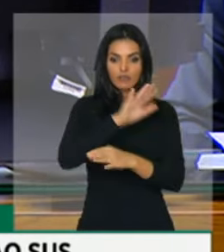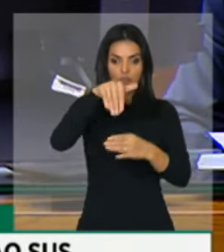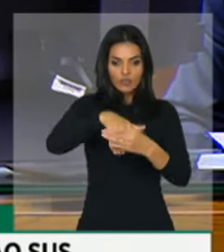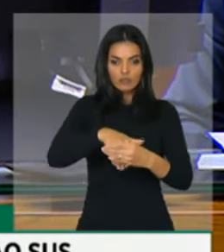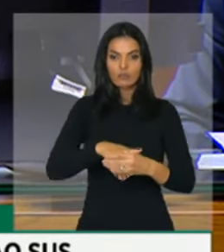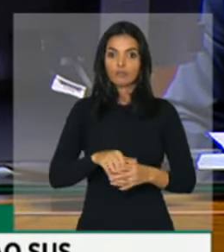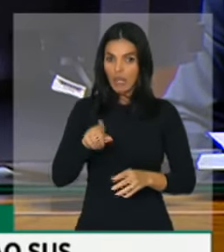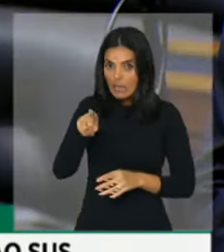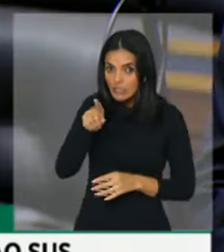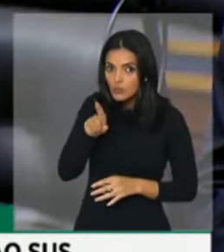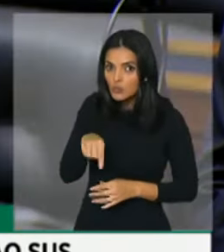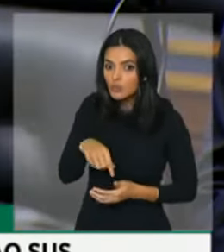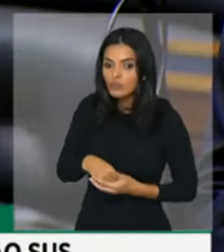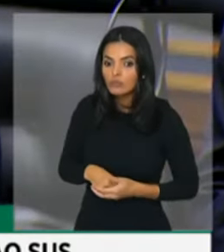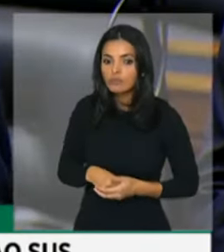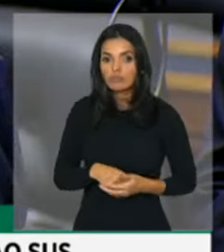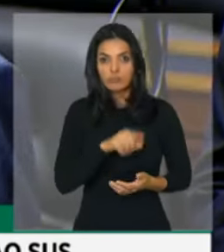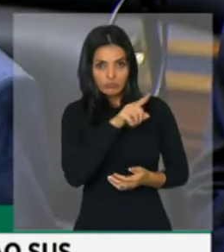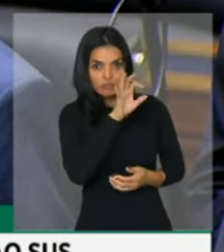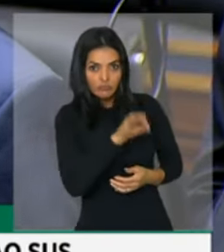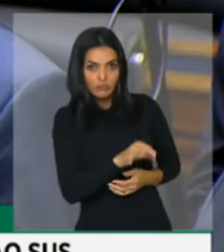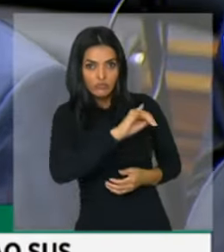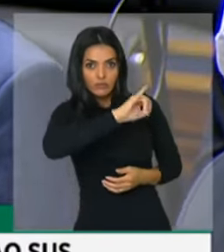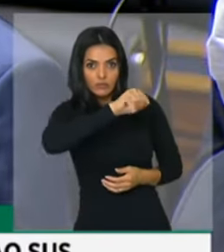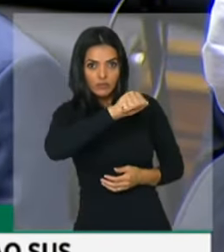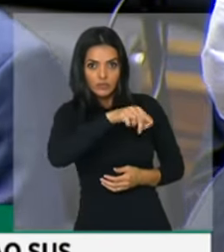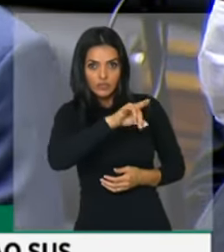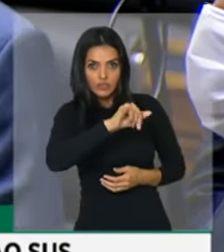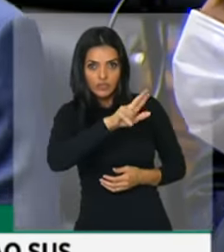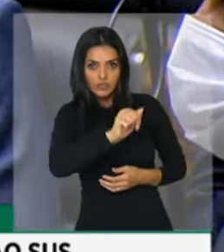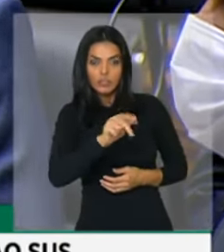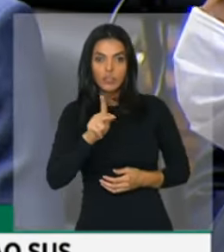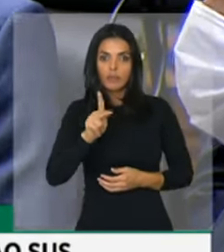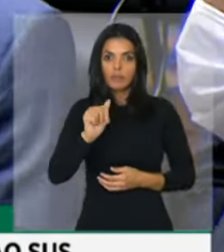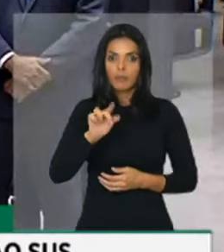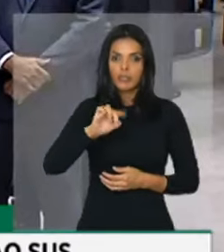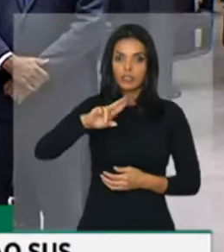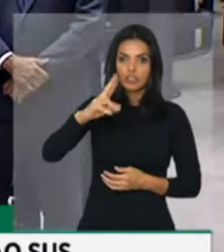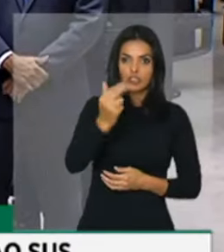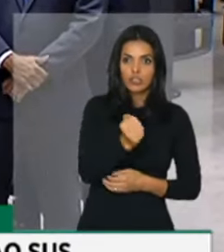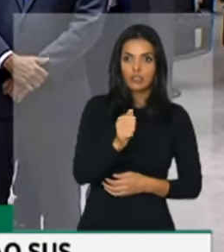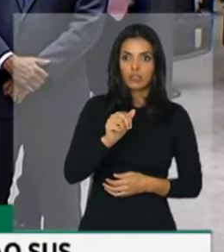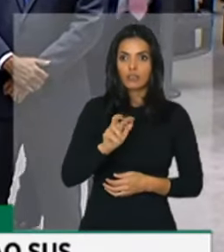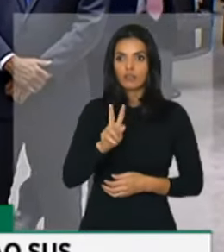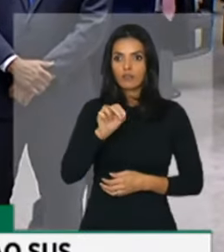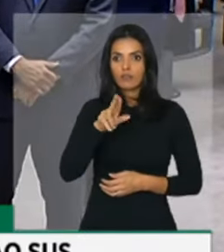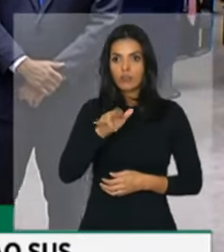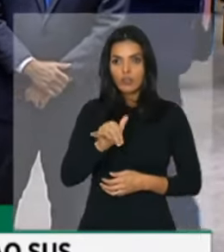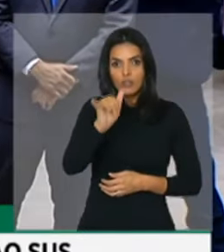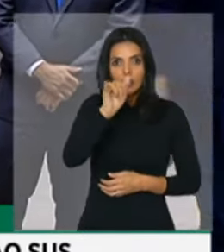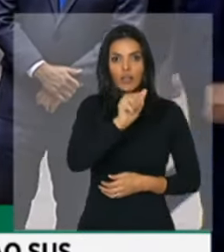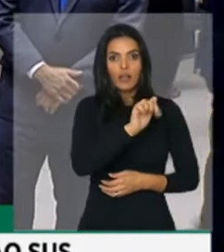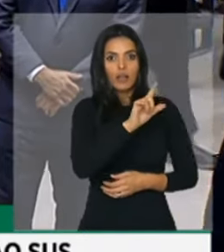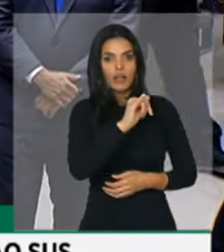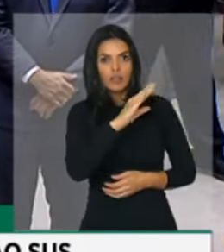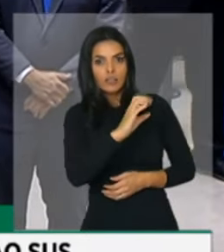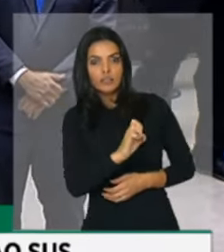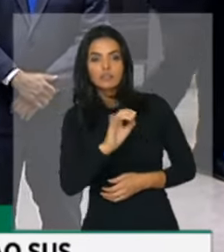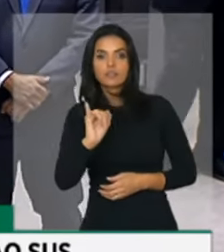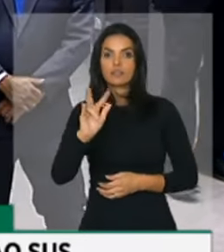O ASSUNTO. ESTÁ DE BOM TAMANHO, DEPUTADA JANDIRA, DEPUTADO WOLNEY, DEPUTADA ALICE, DEPUTADO IVAN? [DEPUTADO]: PRESIDENTE, EU QUERO USAR O